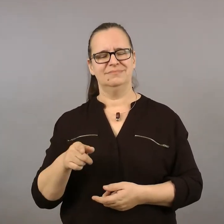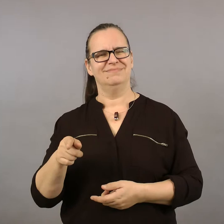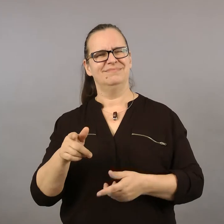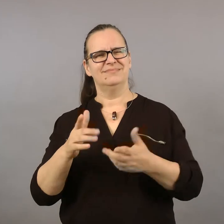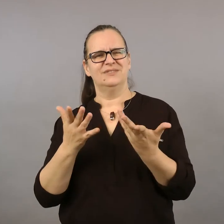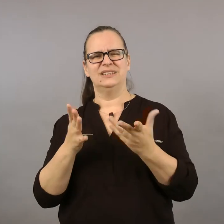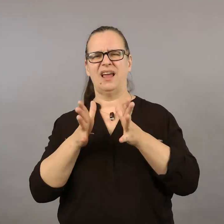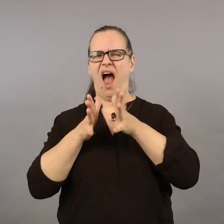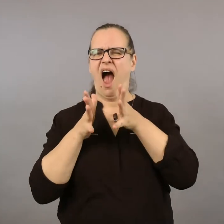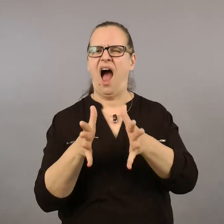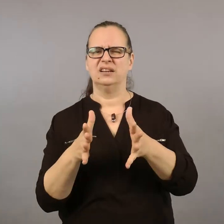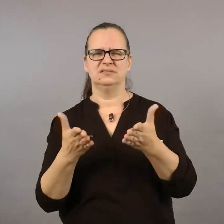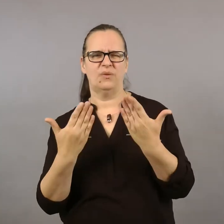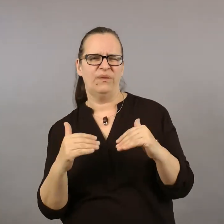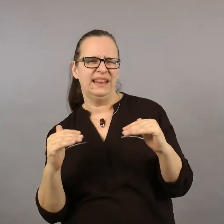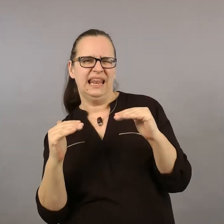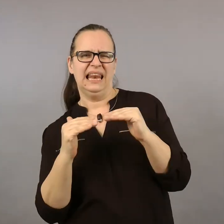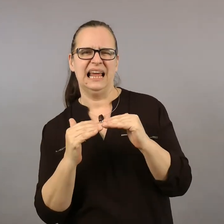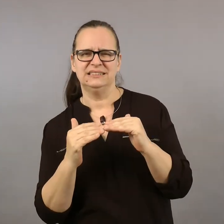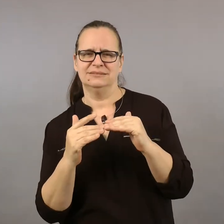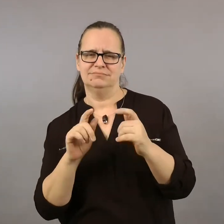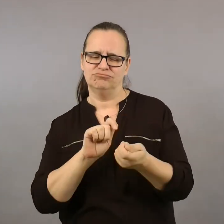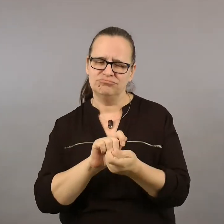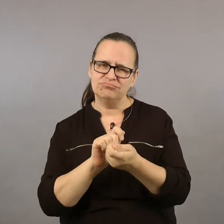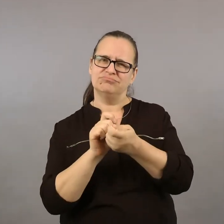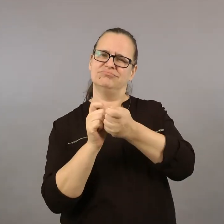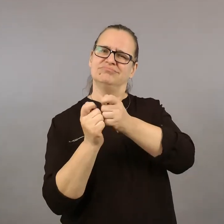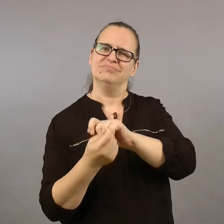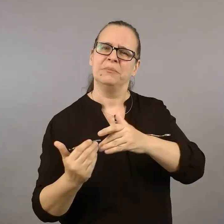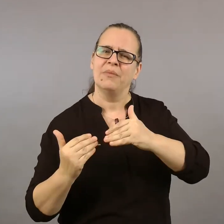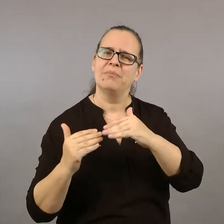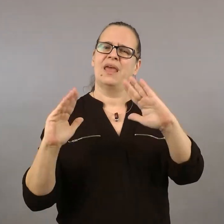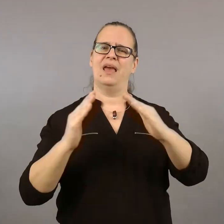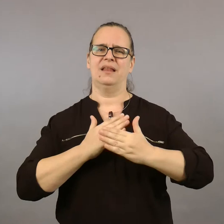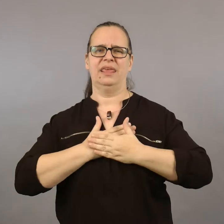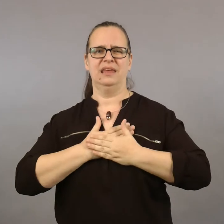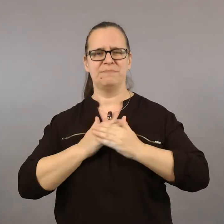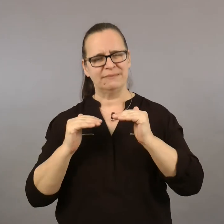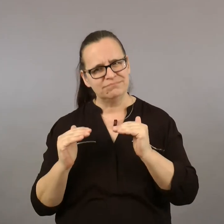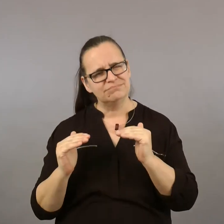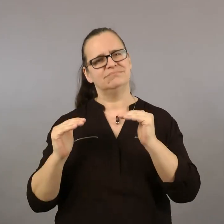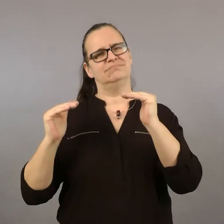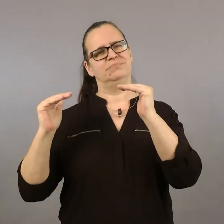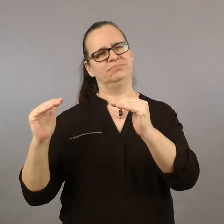Das ist wie Hass, der NICHT mehr auf gleiche Weise mit Hass beantwortet wird Sondern wo Hass sich verwandelt in Liebe